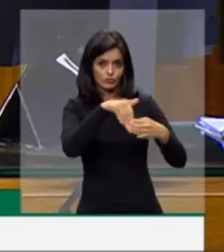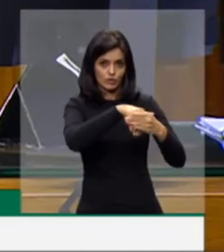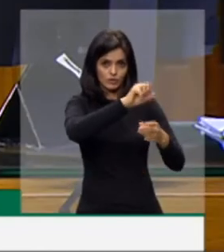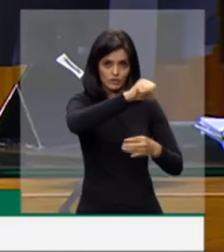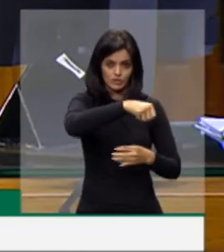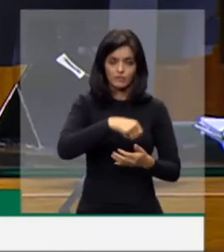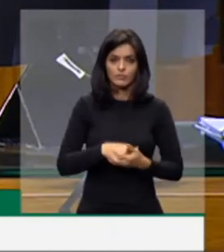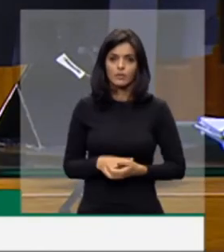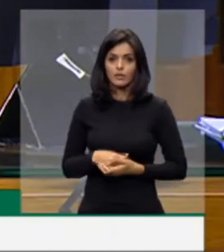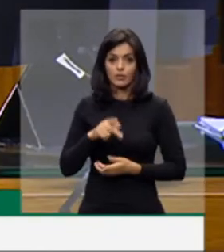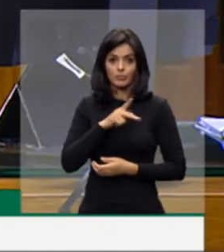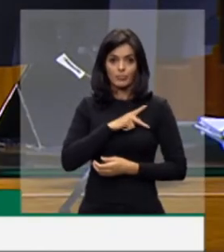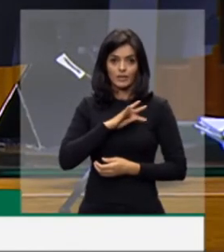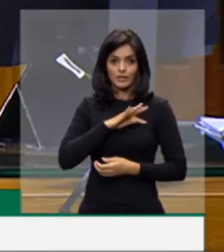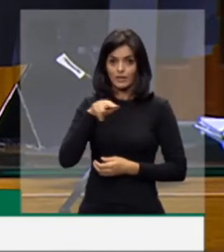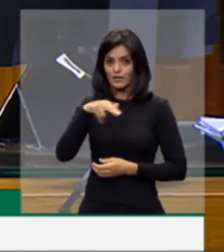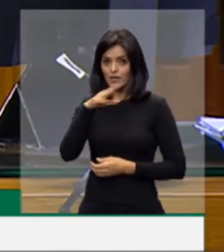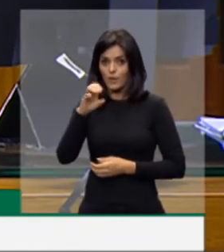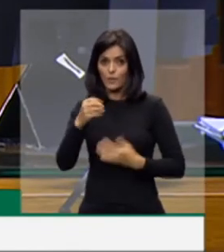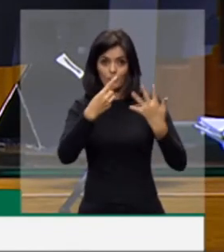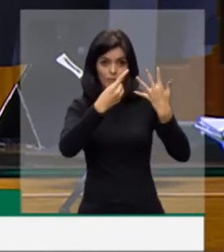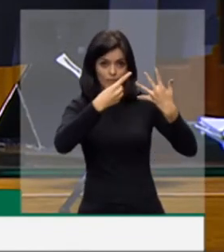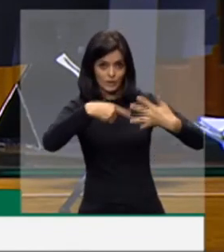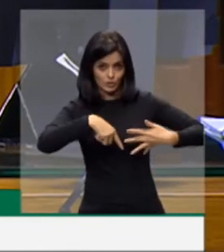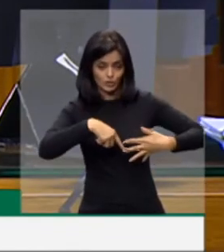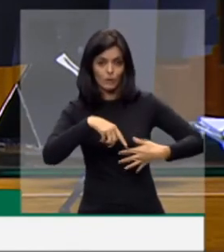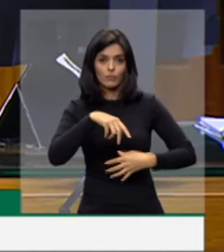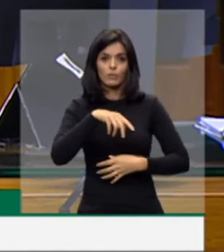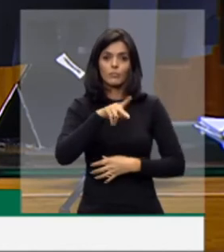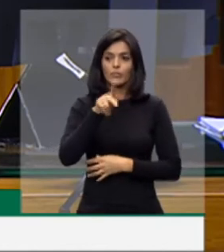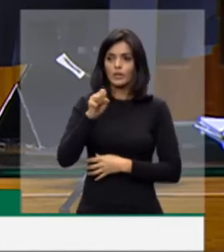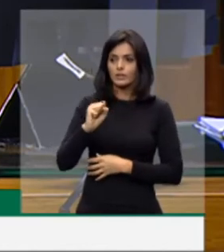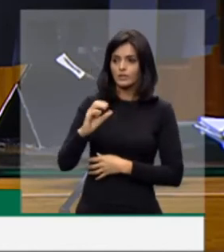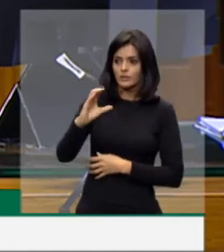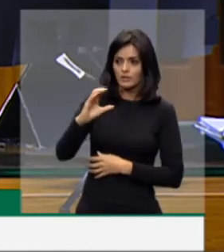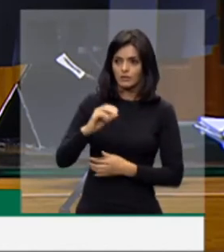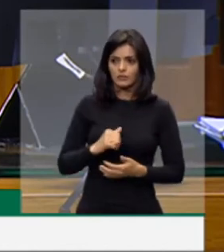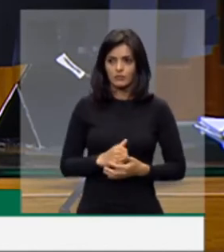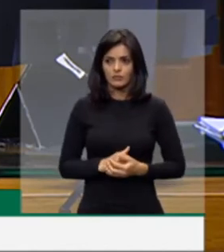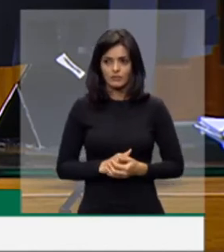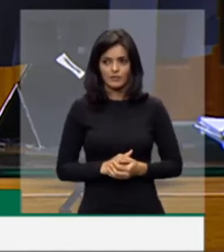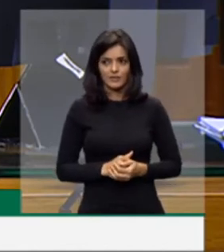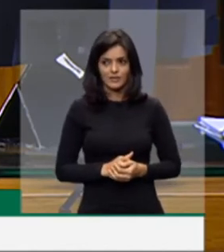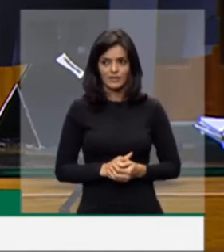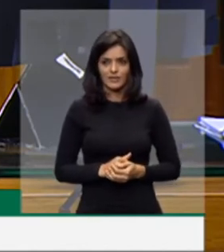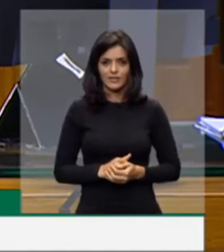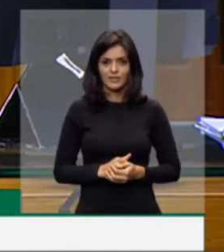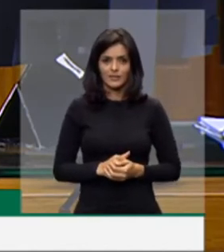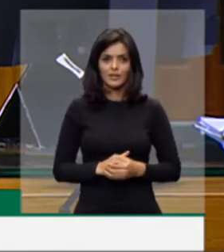PRESIDENTE. -- [PRESIDENTE]: PODEMOS. [DEPUTADO]: PODEMOS SIM, PRESIDENTE. [DEPUTADO]: PT É NÃO, SENHOR PRESIDENTE.